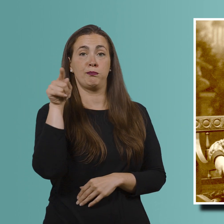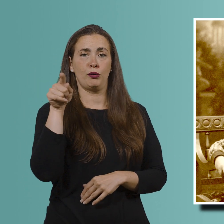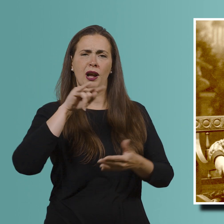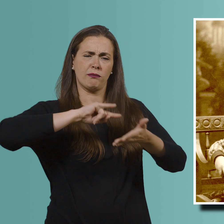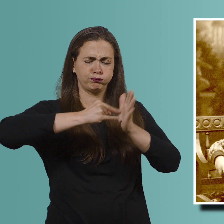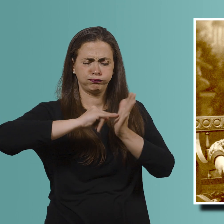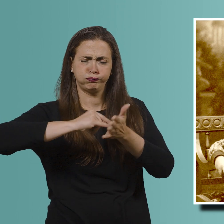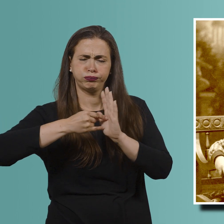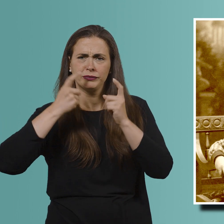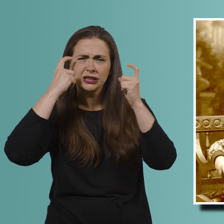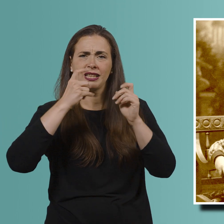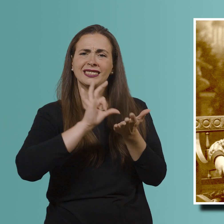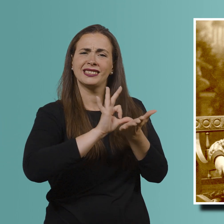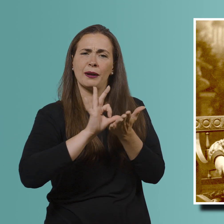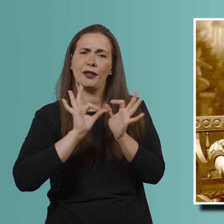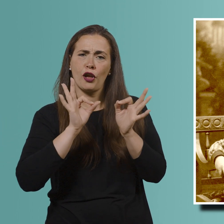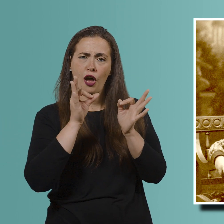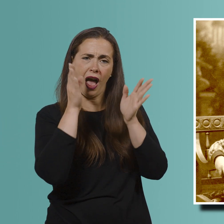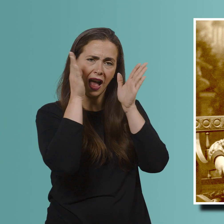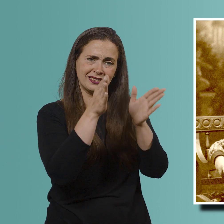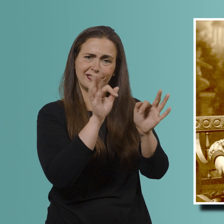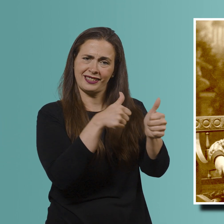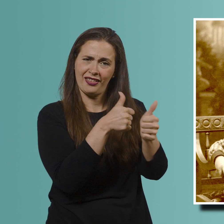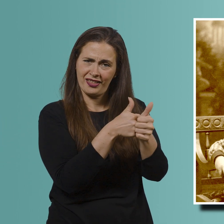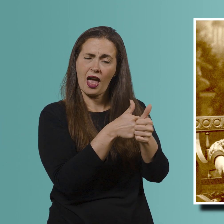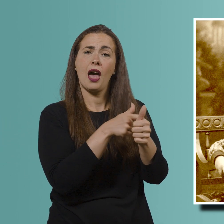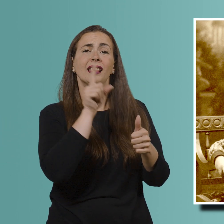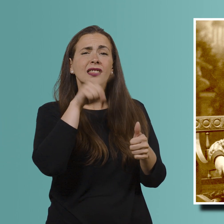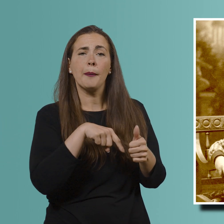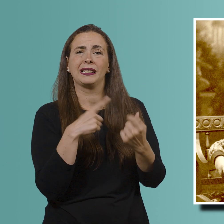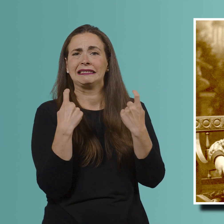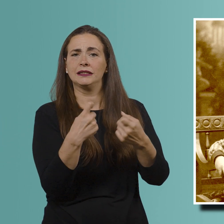uns serveis d’assistència, i també va caldre la solidaritat de la població en general